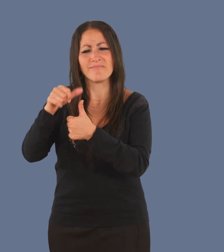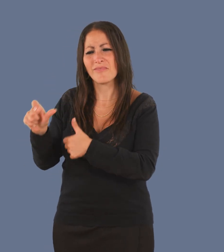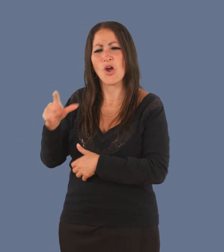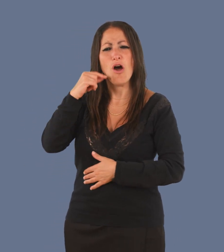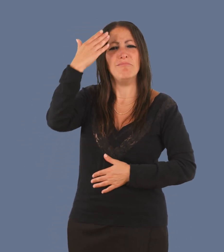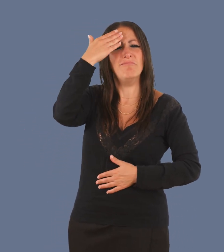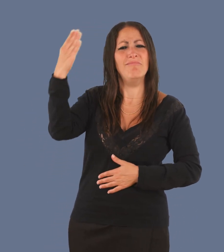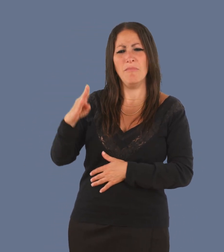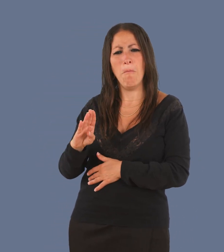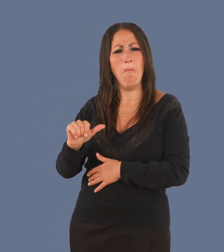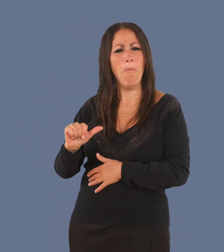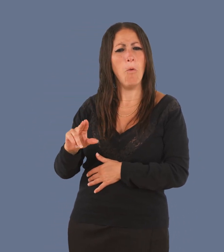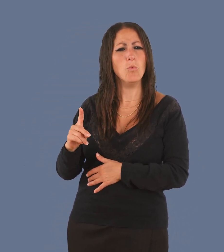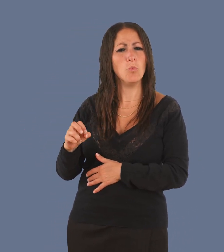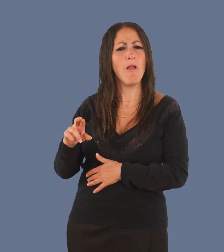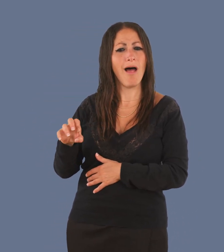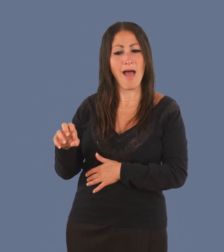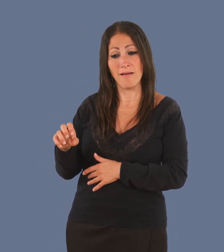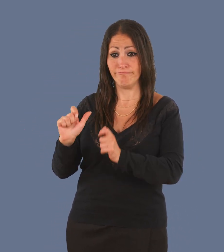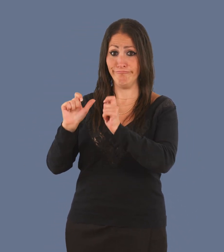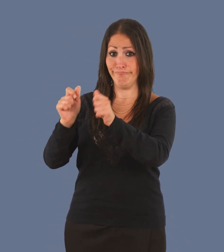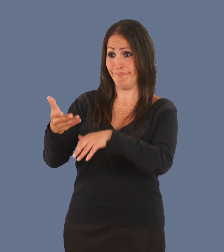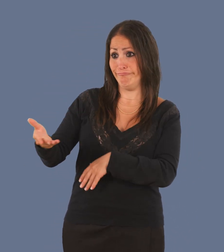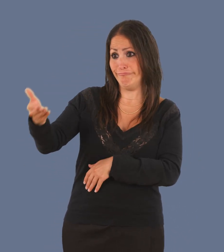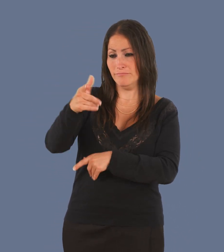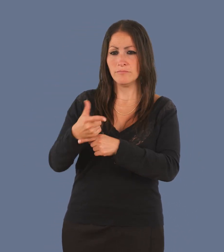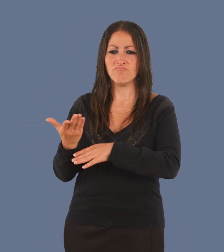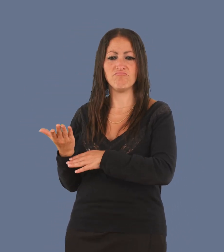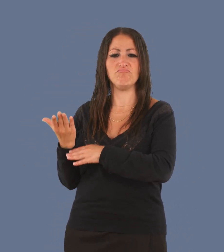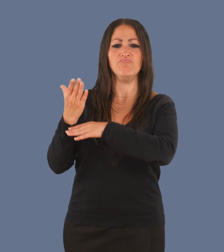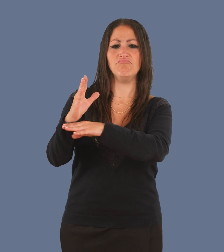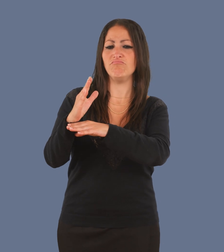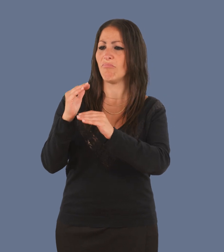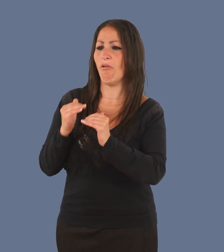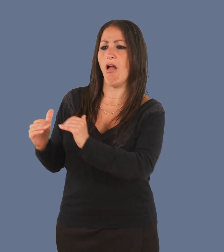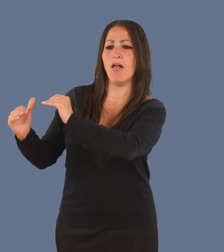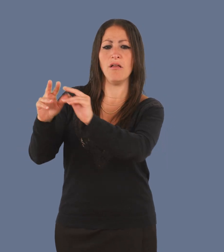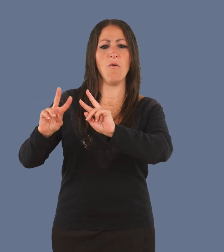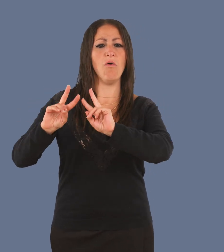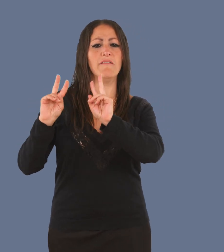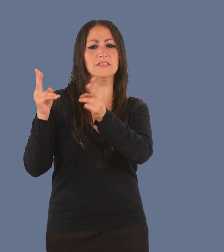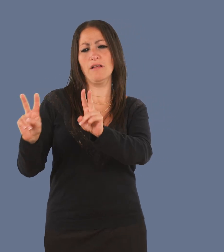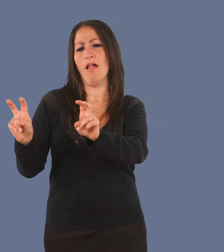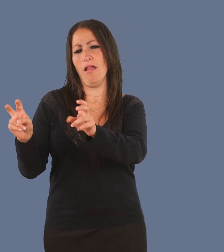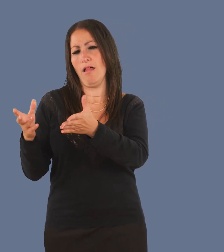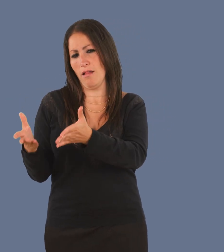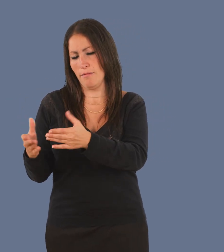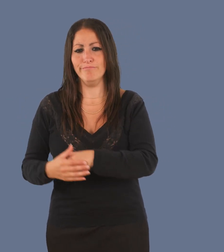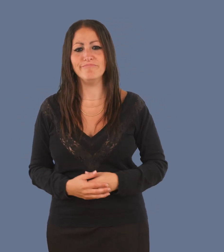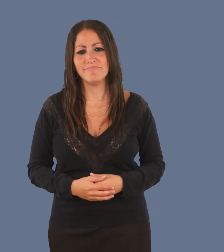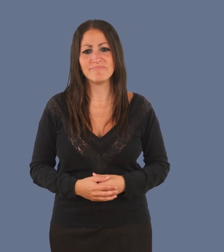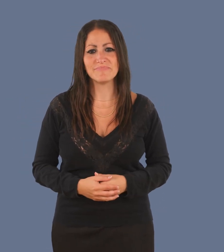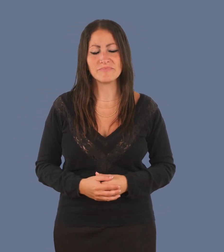Baudelaire y voyait « l’expression de l’égalité universelle ».